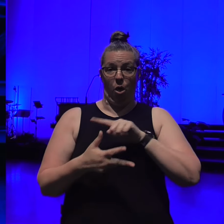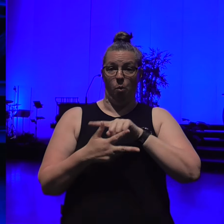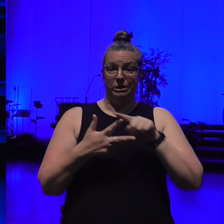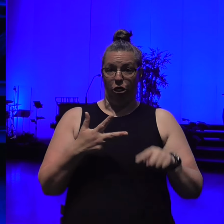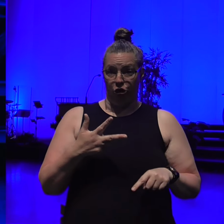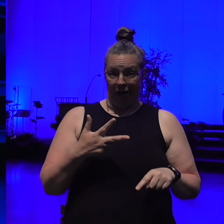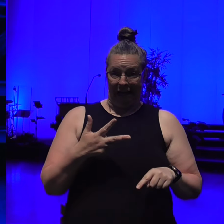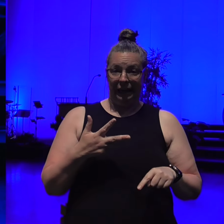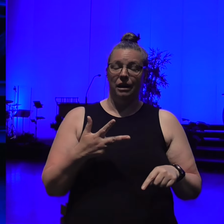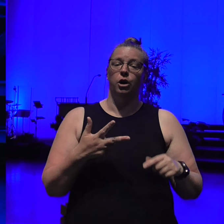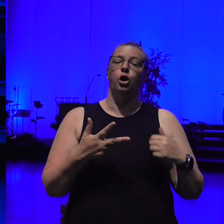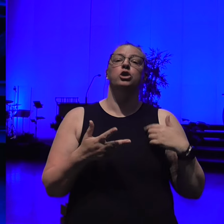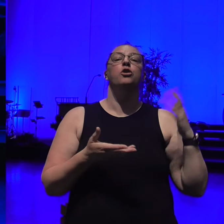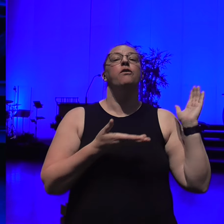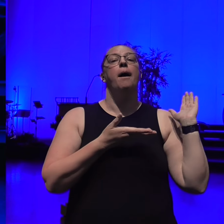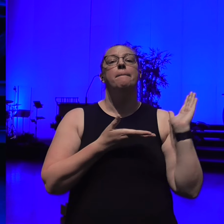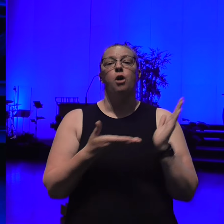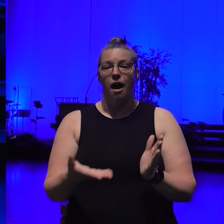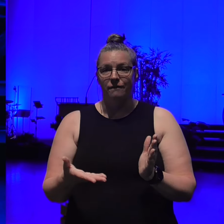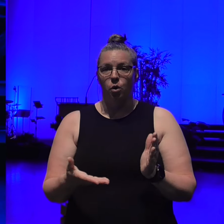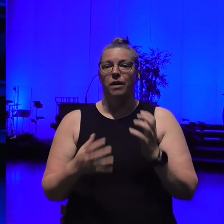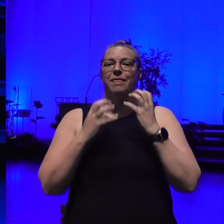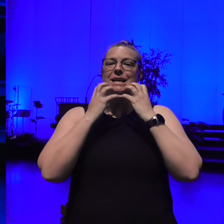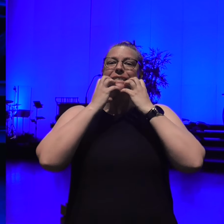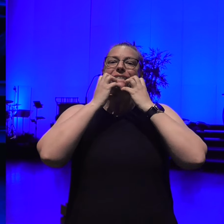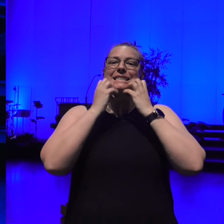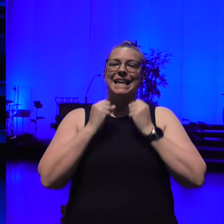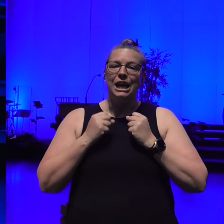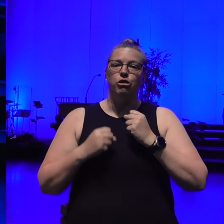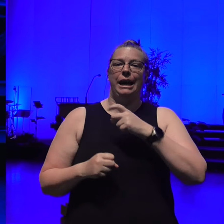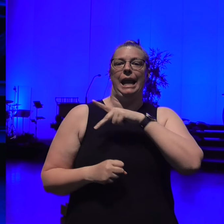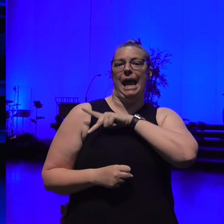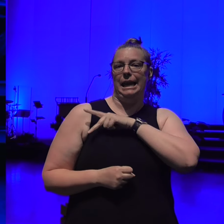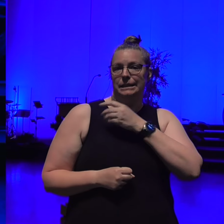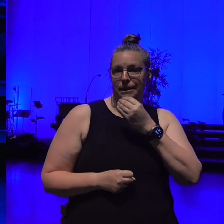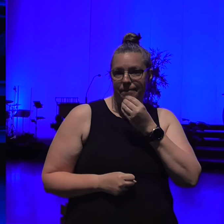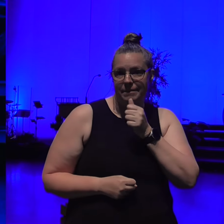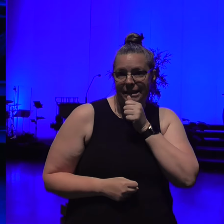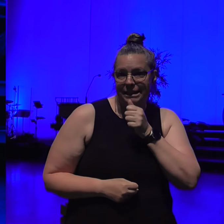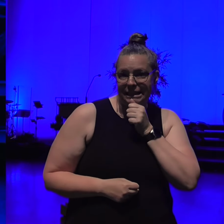habrá generado una intimidad sagrada en su vida, una vulnerabilidad consciente que